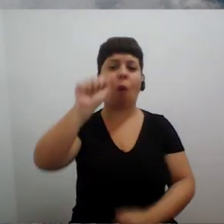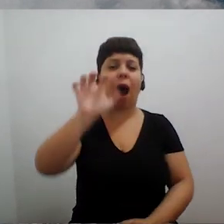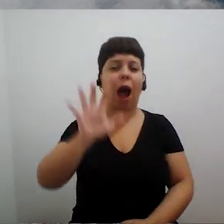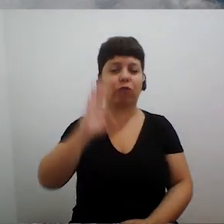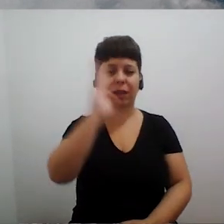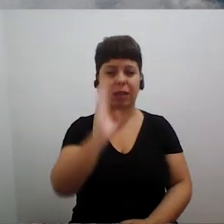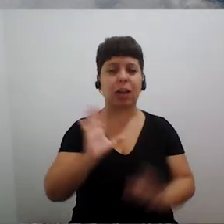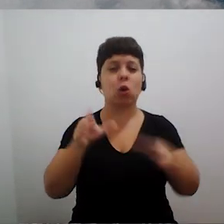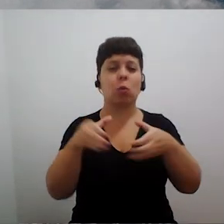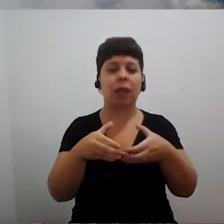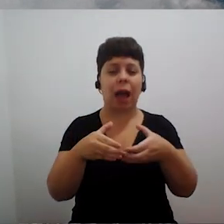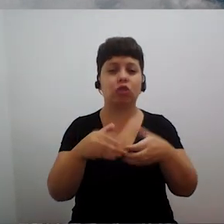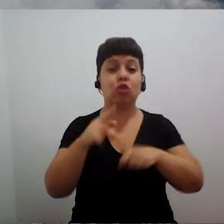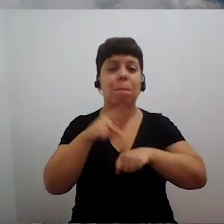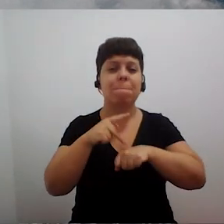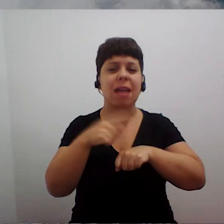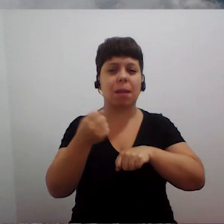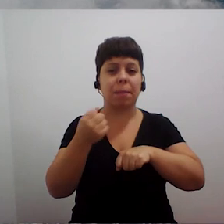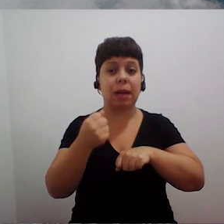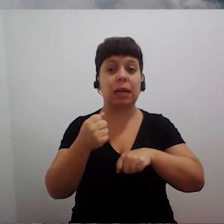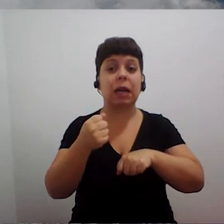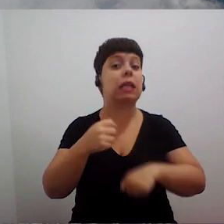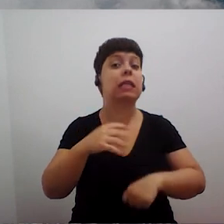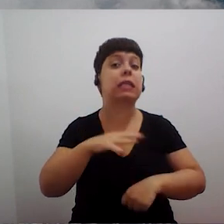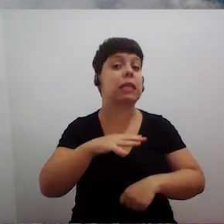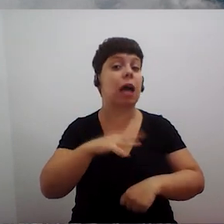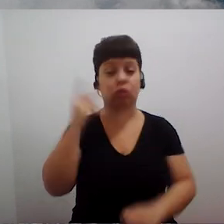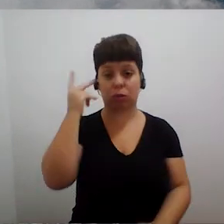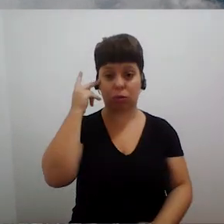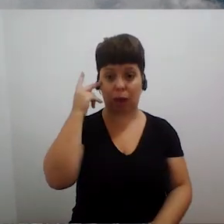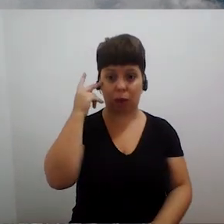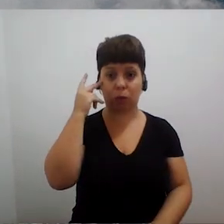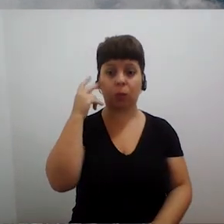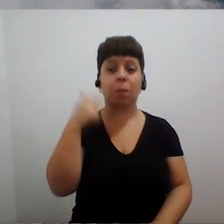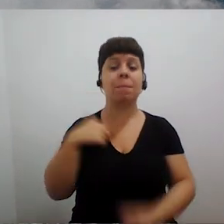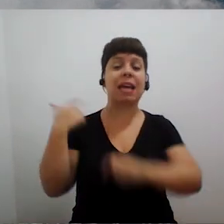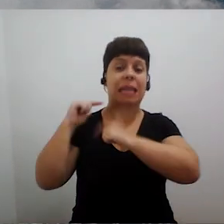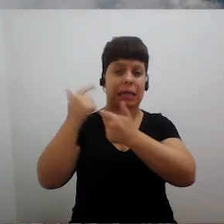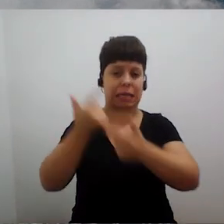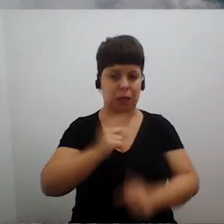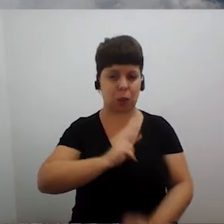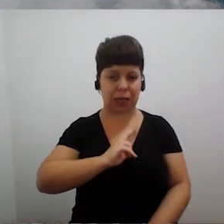da Pedra Branca na cidade de São Paulo na minha tradição religiosa o primeiro contato